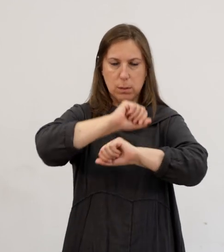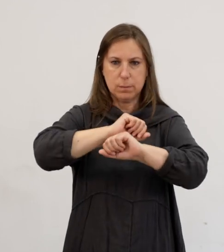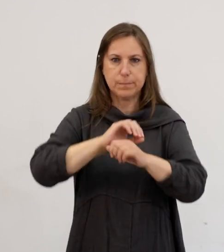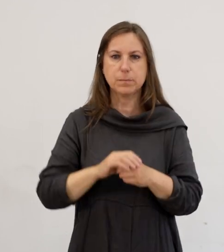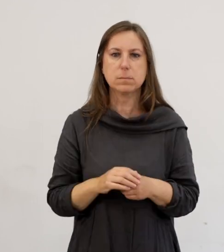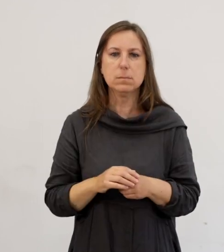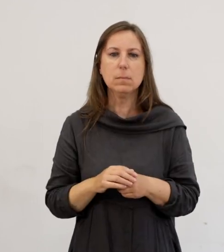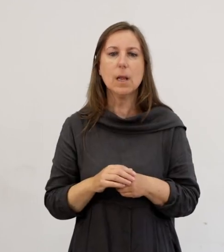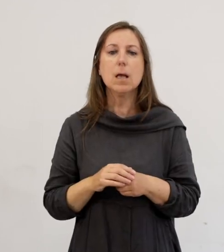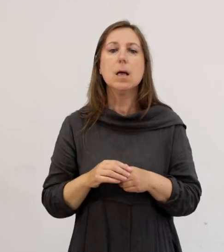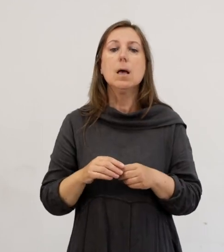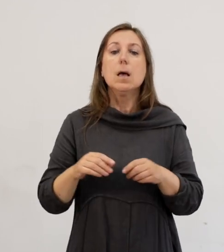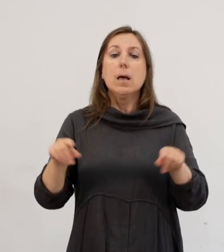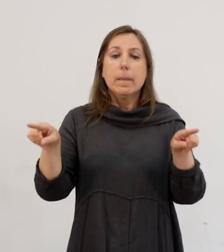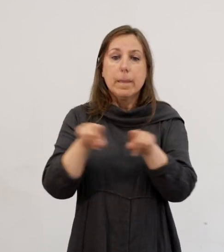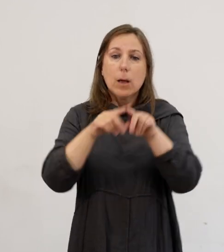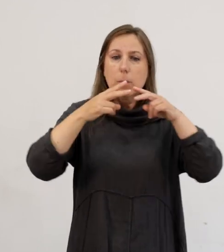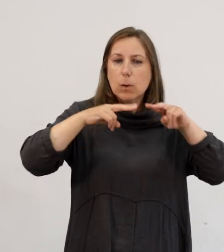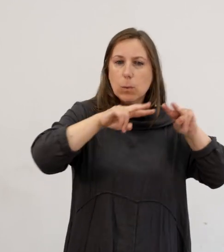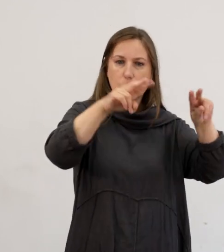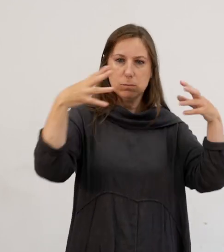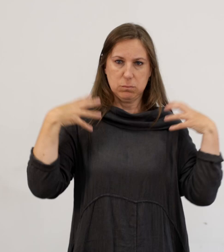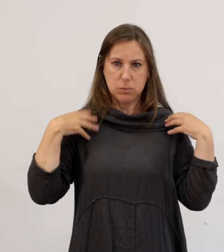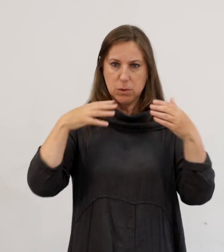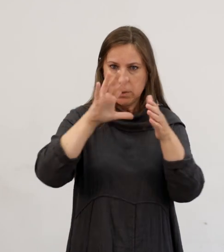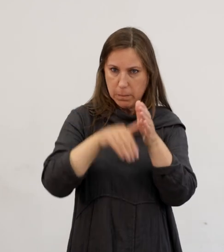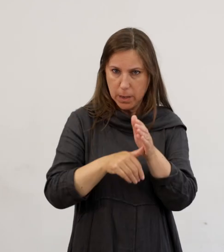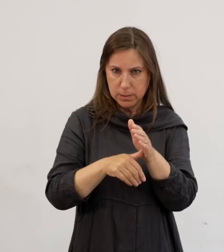42. pułk piechoty stacjonował w koszarach przy